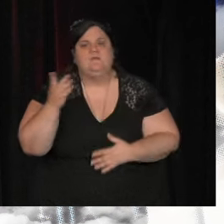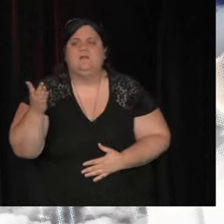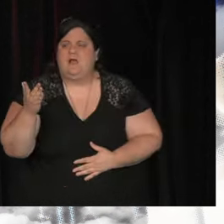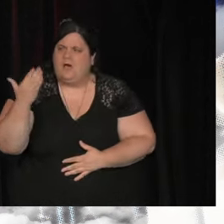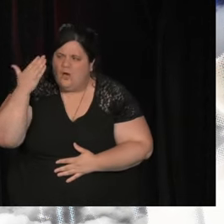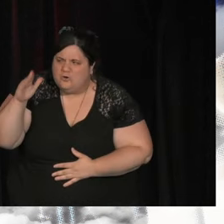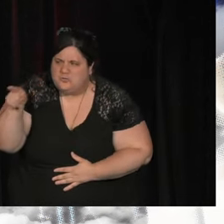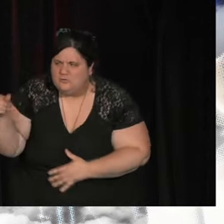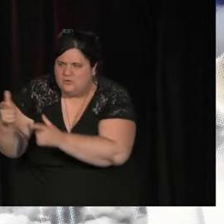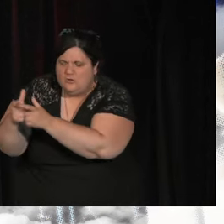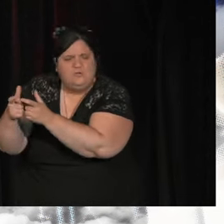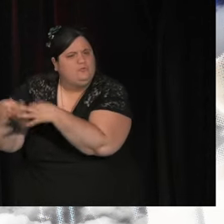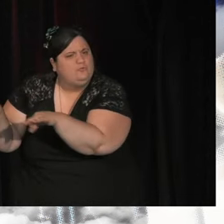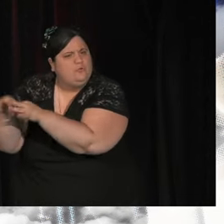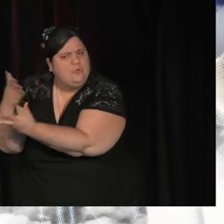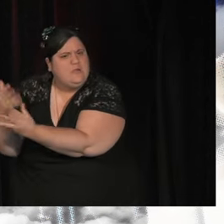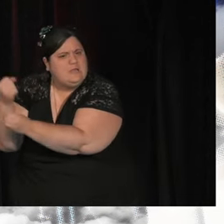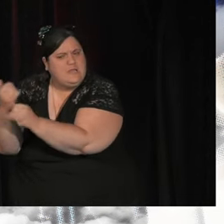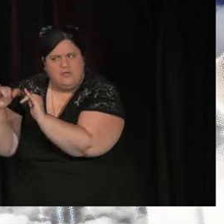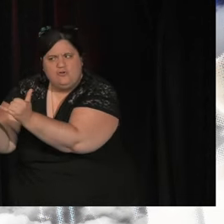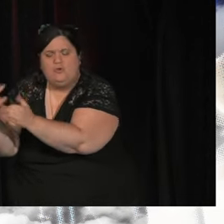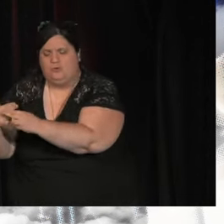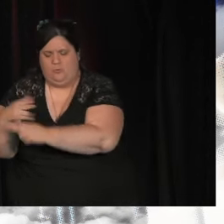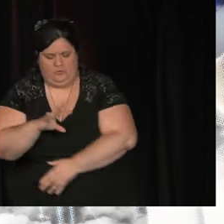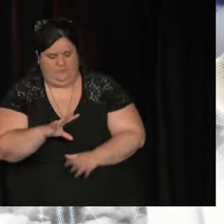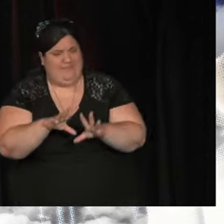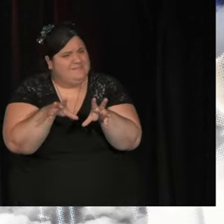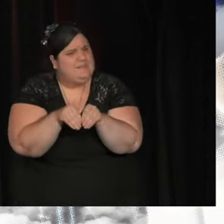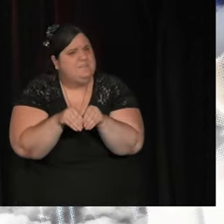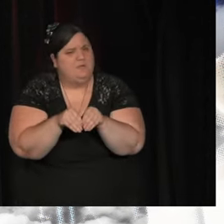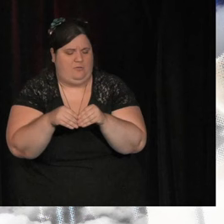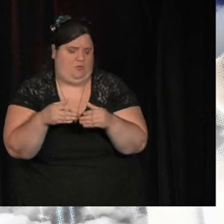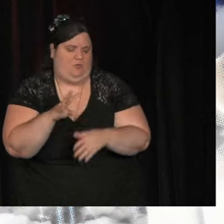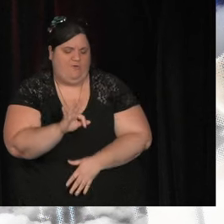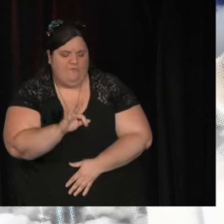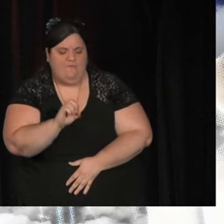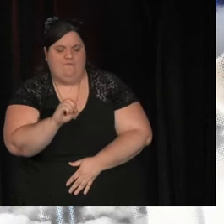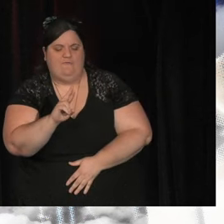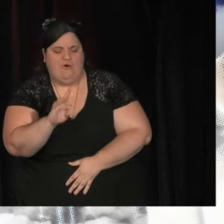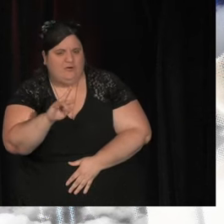2 parce qu'il faut savoir, donc on le disait, que Jeff Kaplan était déjà sur les scènes de modding de Half-Life, il était dans (les) FPS,